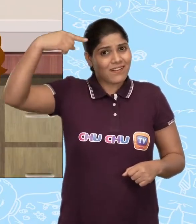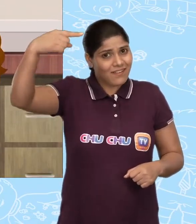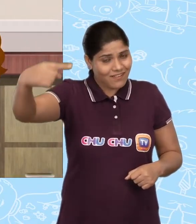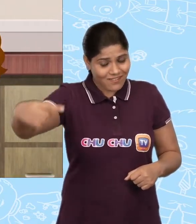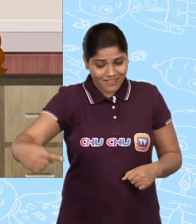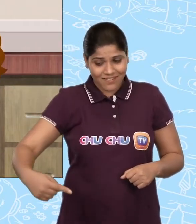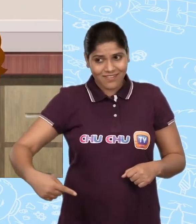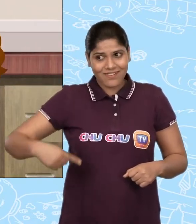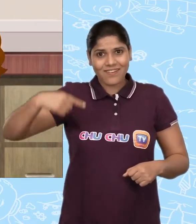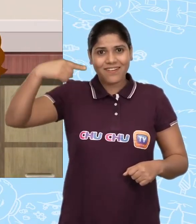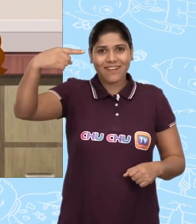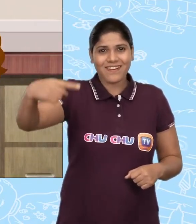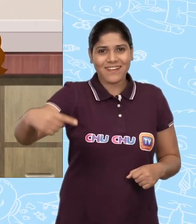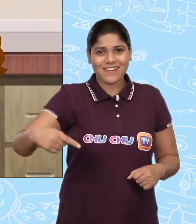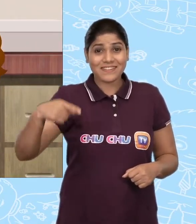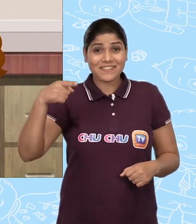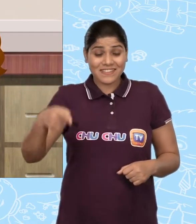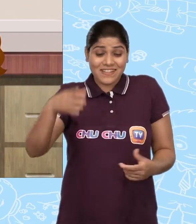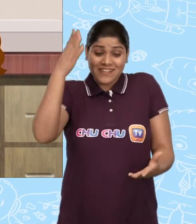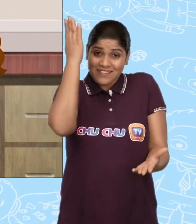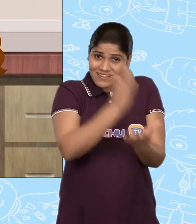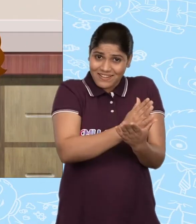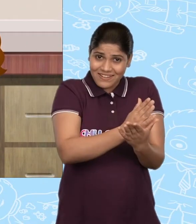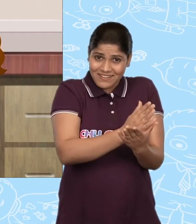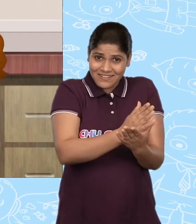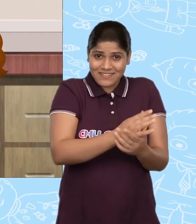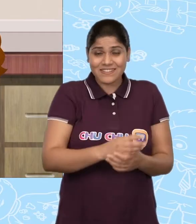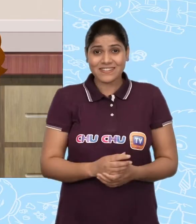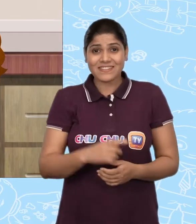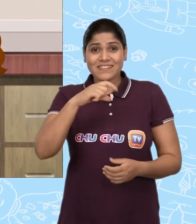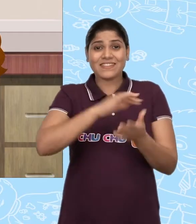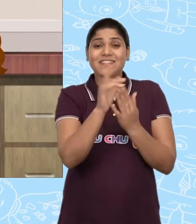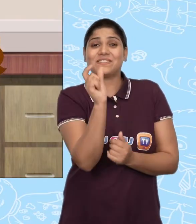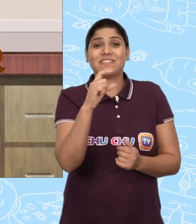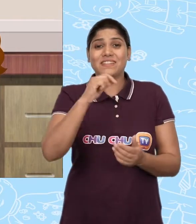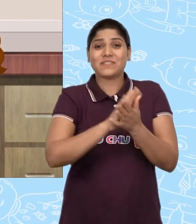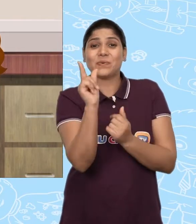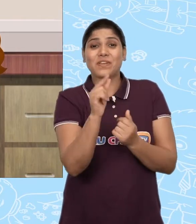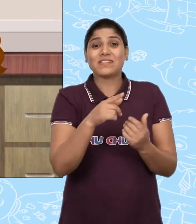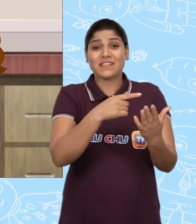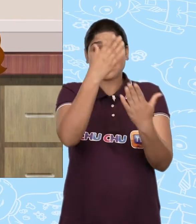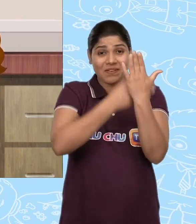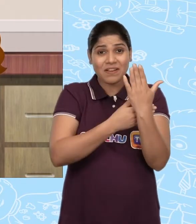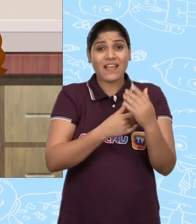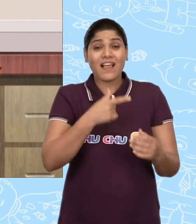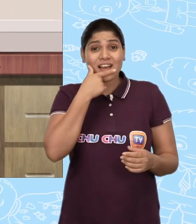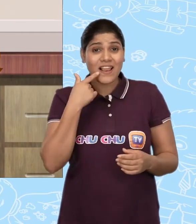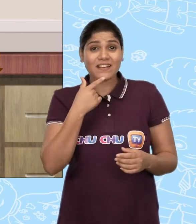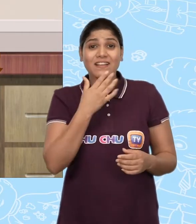पहिया घूमता गया घूमता गया और जब वो रूका तो ChuChu के सामने आया लाल रंग।